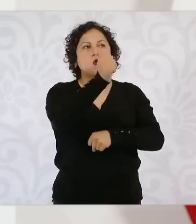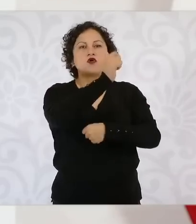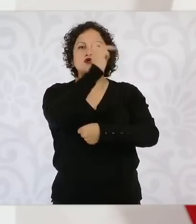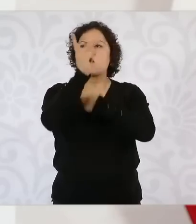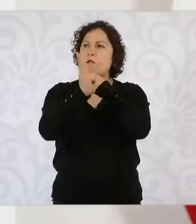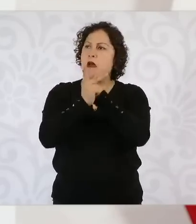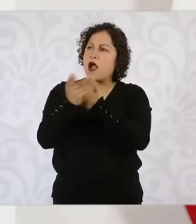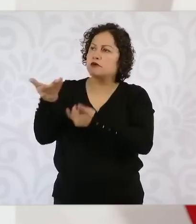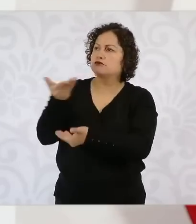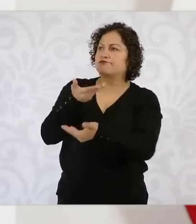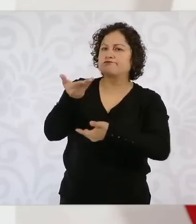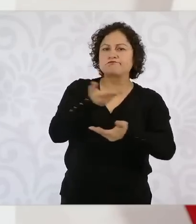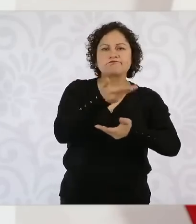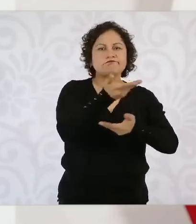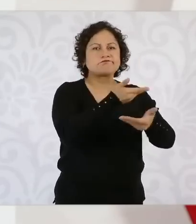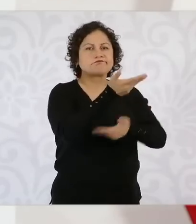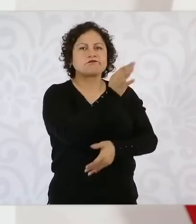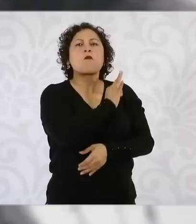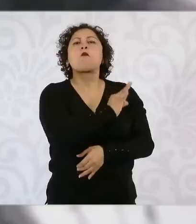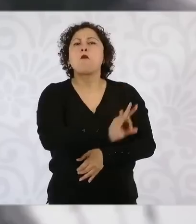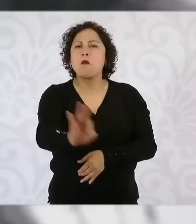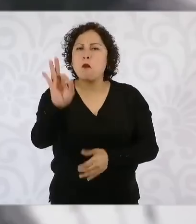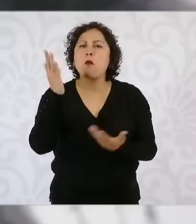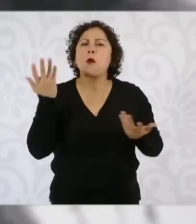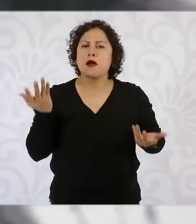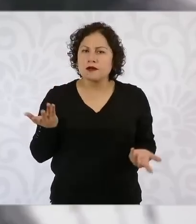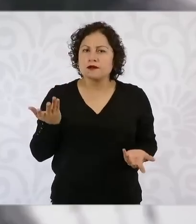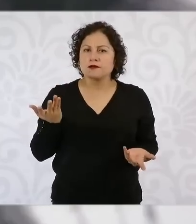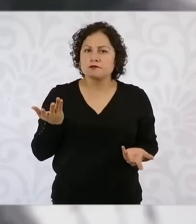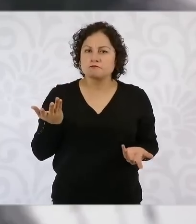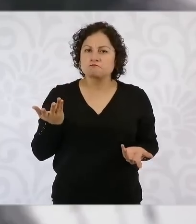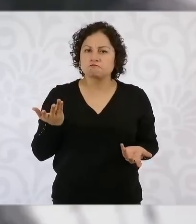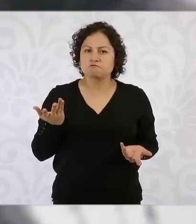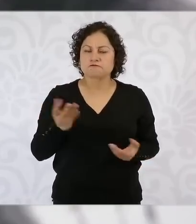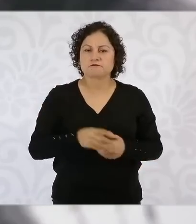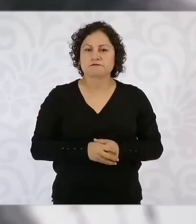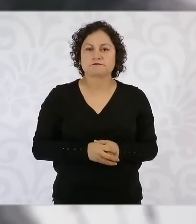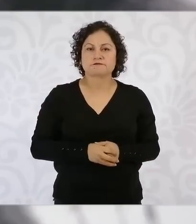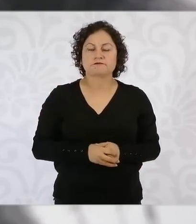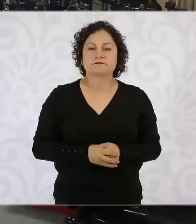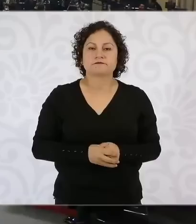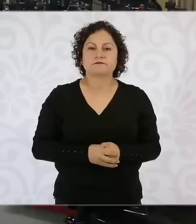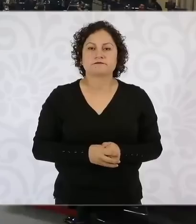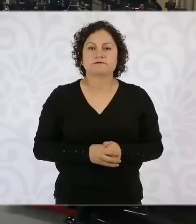siempre dialogar con los mercados financieros es importante ahora entre los analistas de